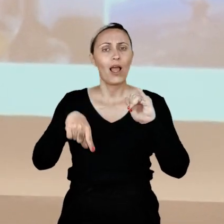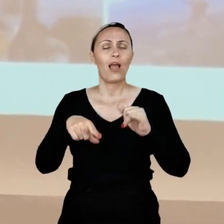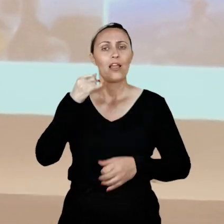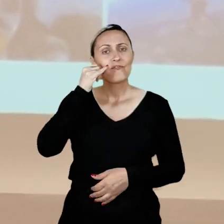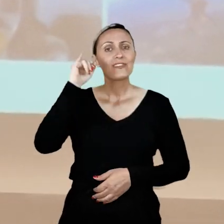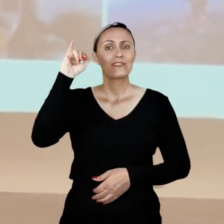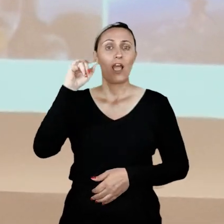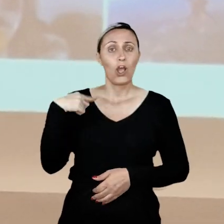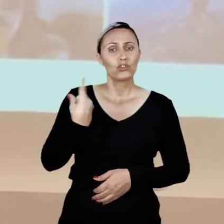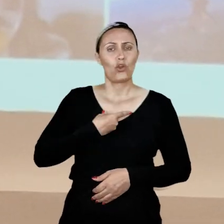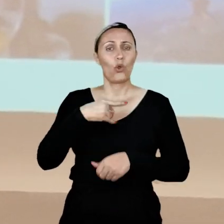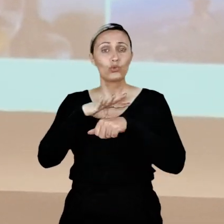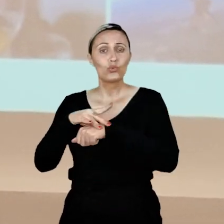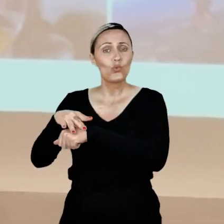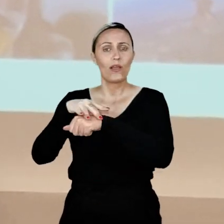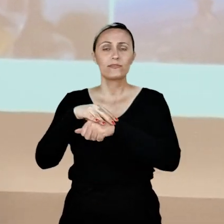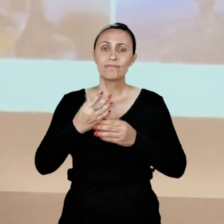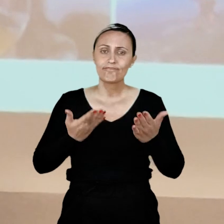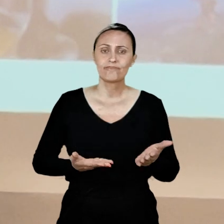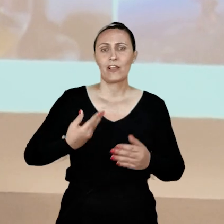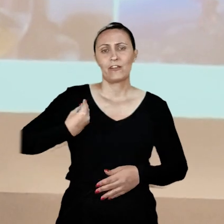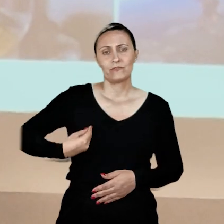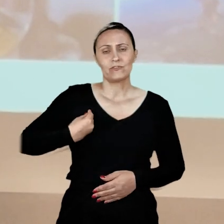à disposição no SUS para erradicar a incidência de HIV.